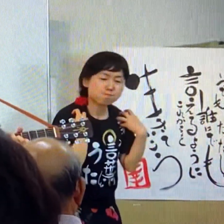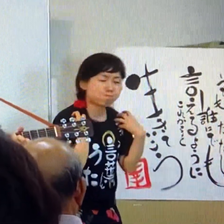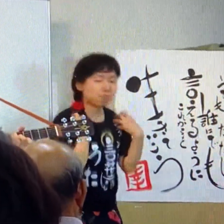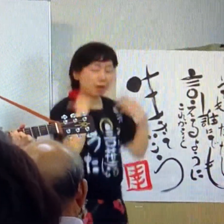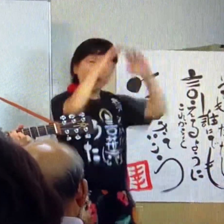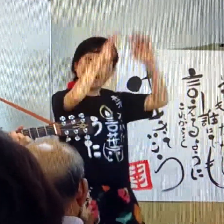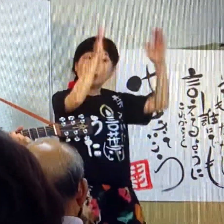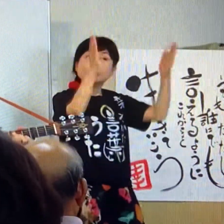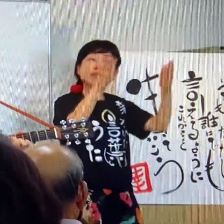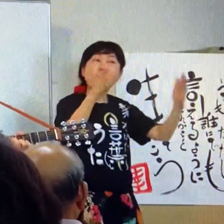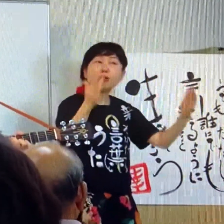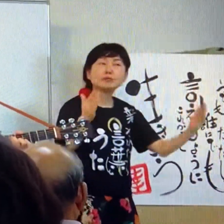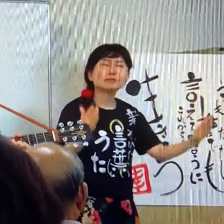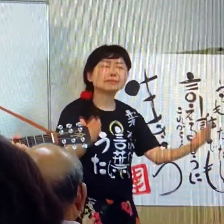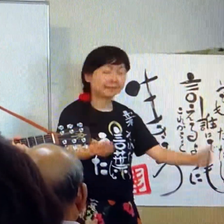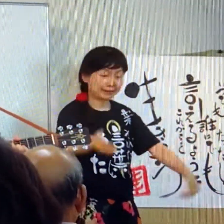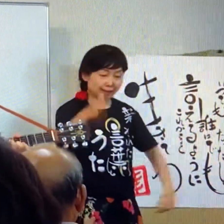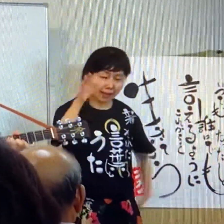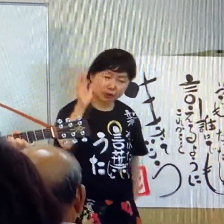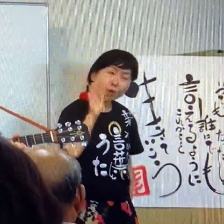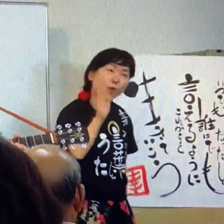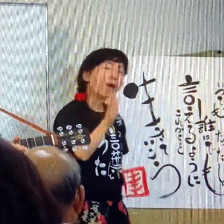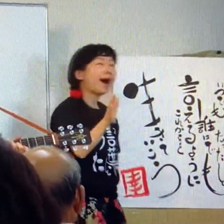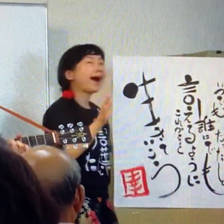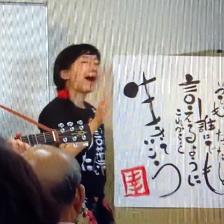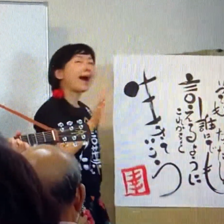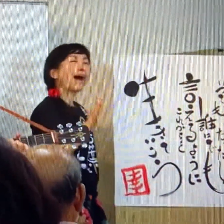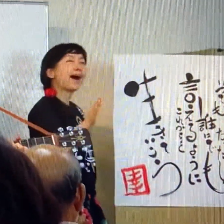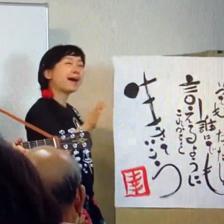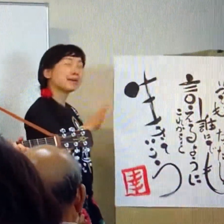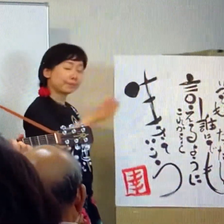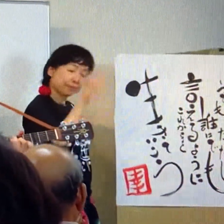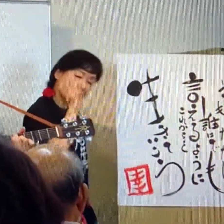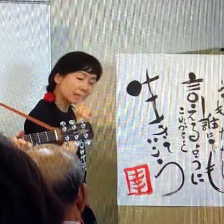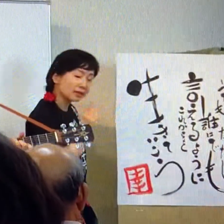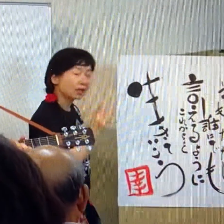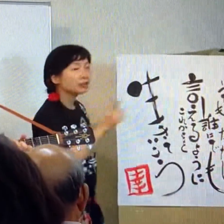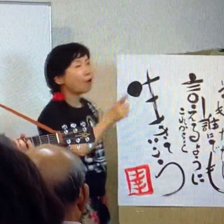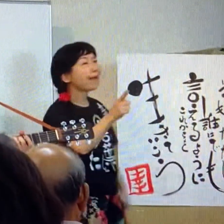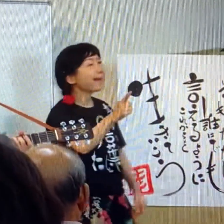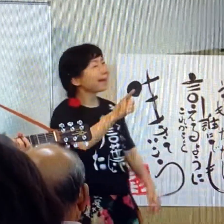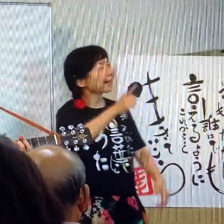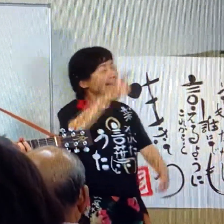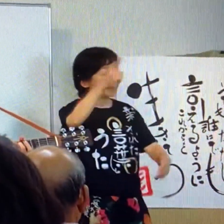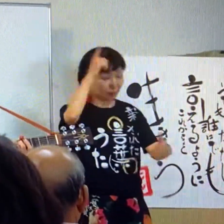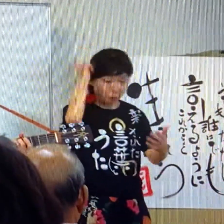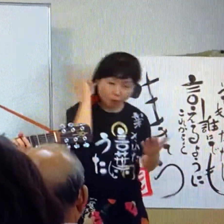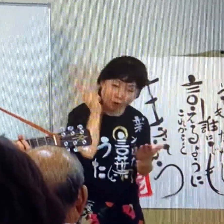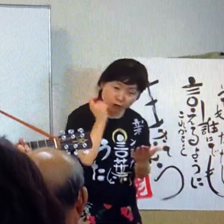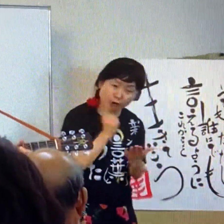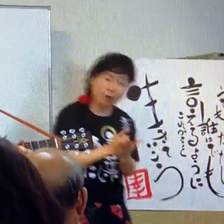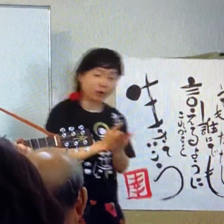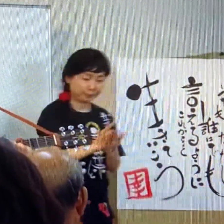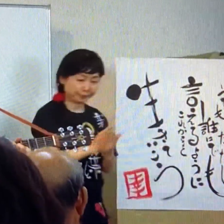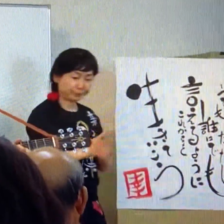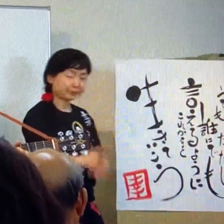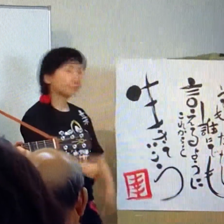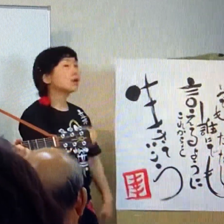存在とは ただそれだけのこと